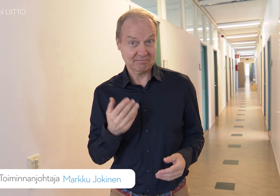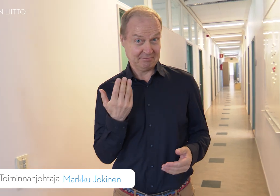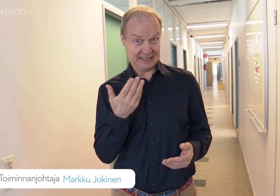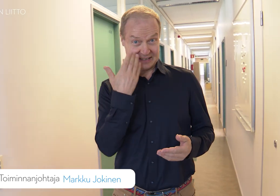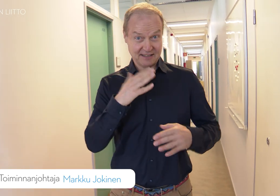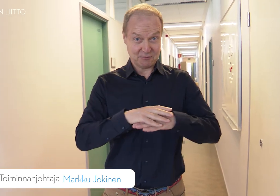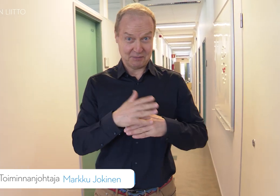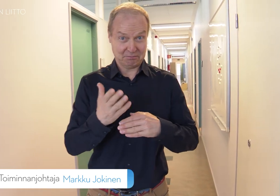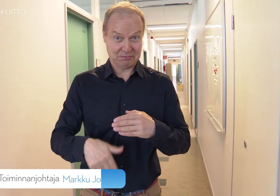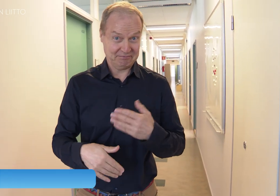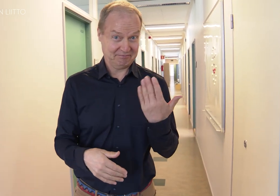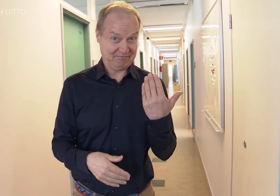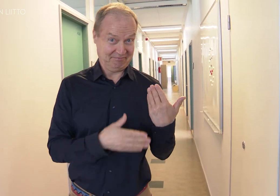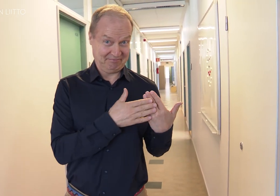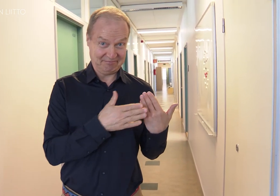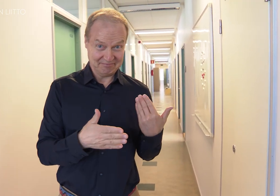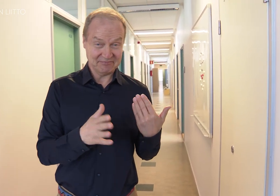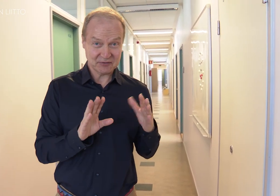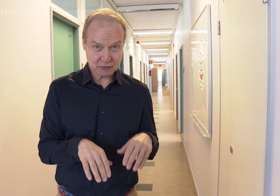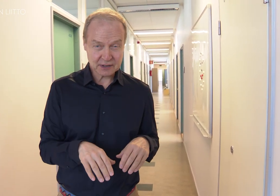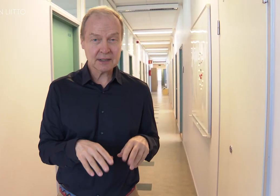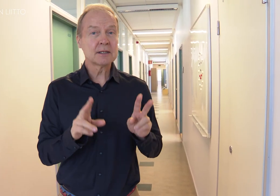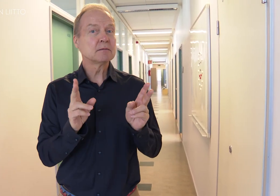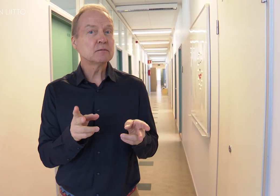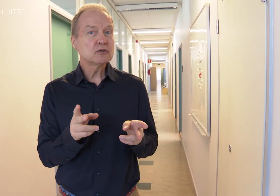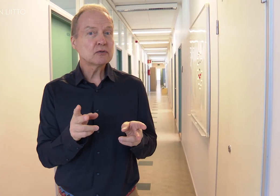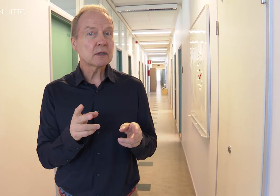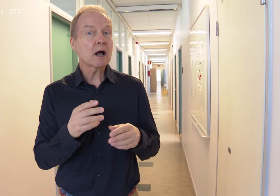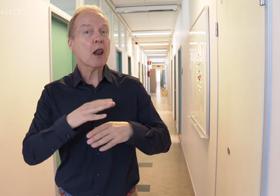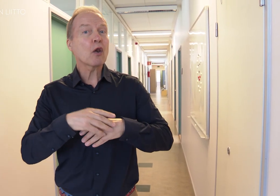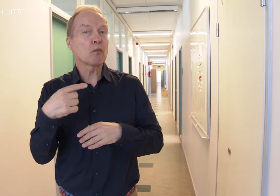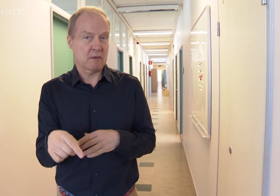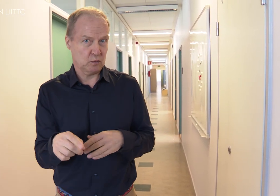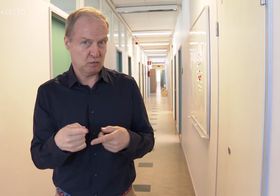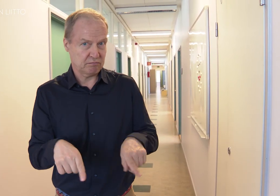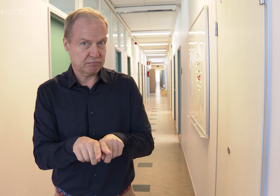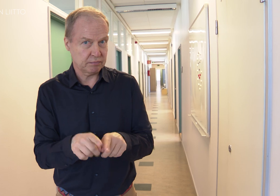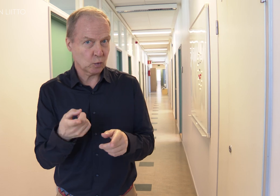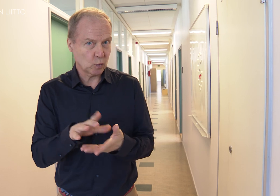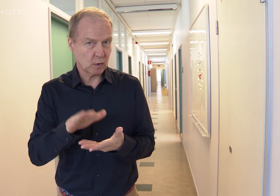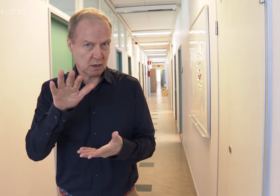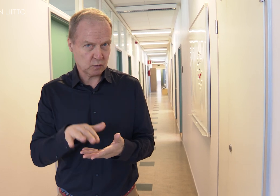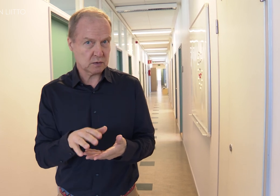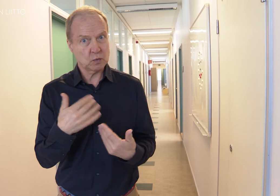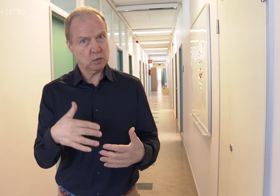Nyt on suurimman osan kesälomat pidetty. Ja kesän aikana toteutui myös kuukauden lomautus.